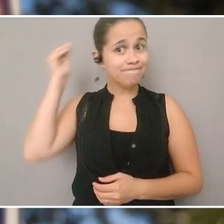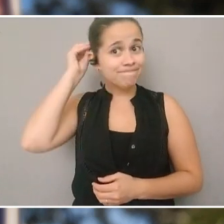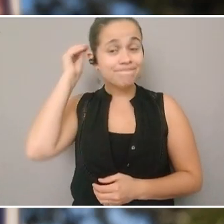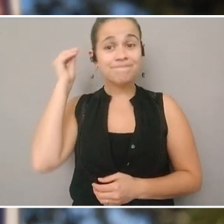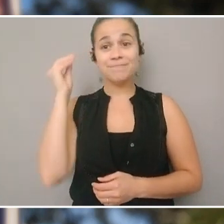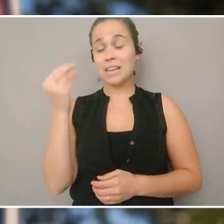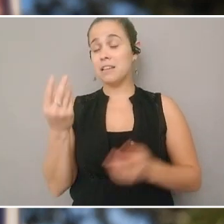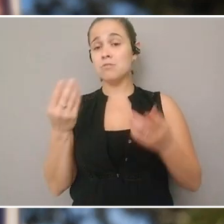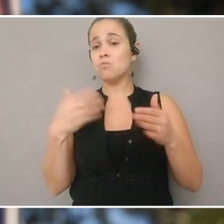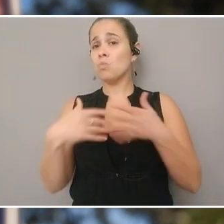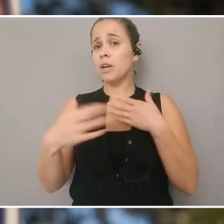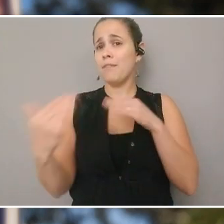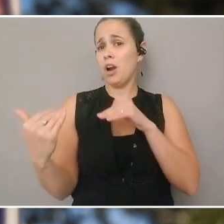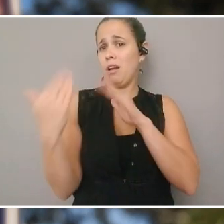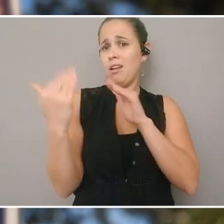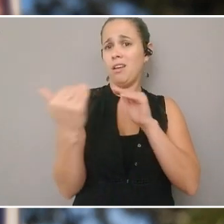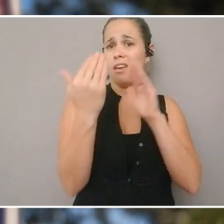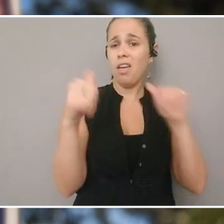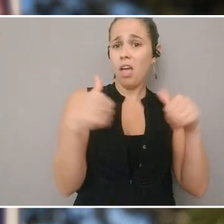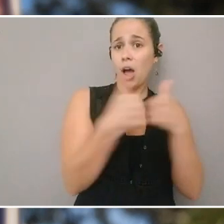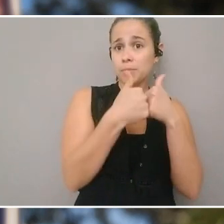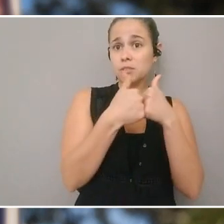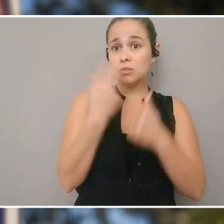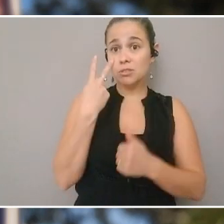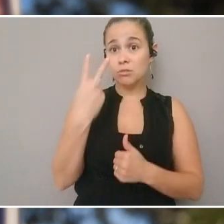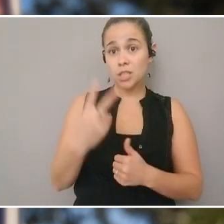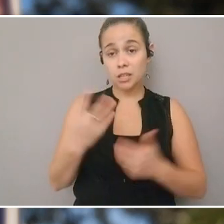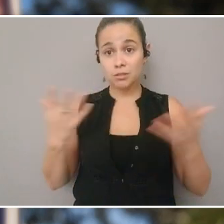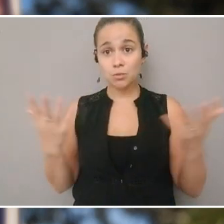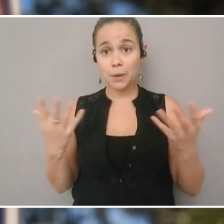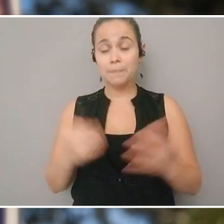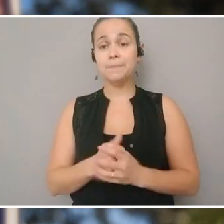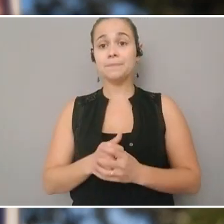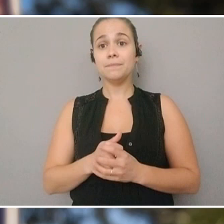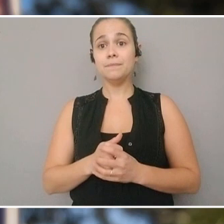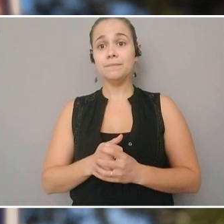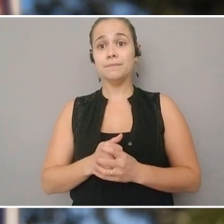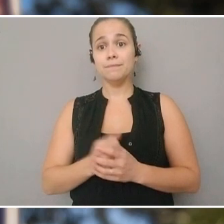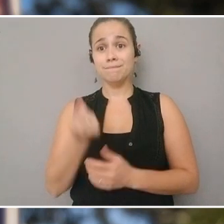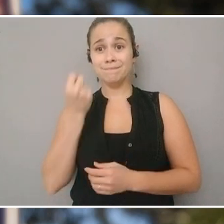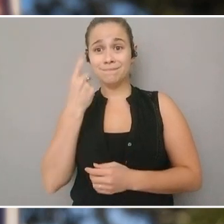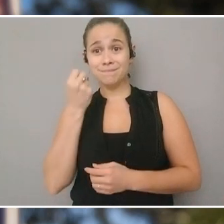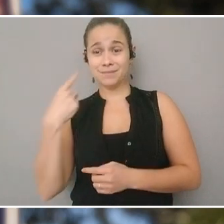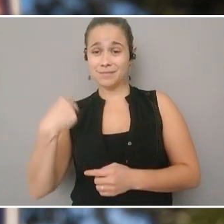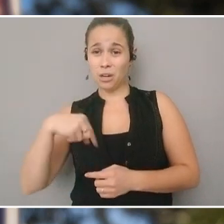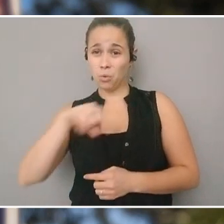obstáculos que son cortos para estar por delante es